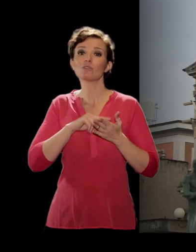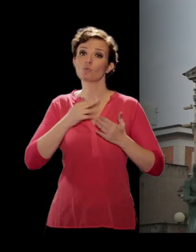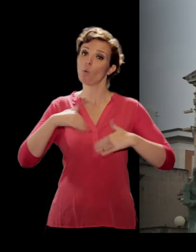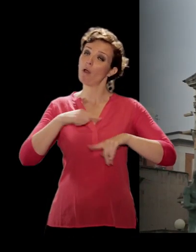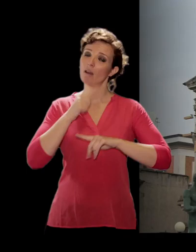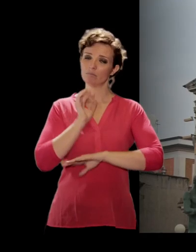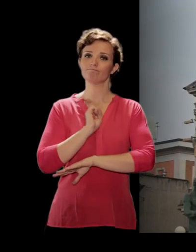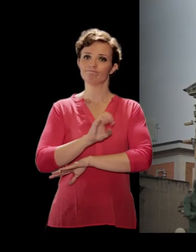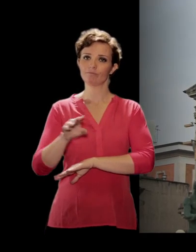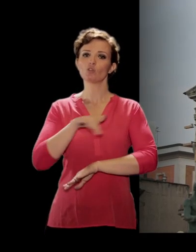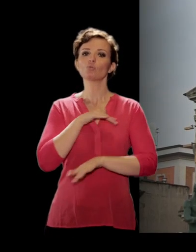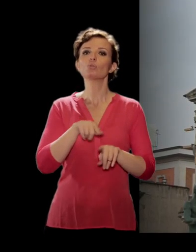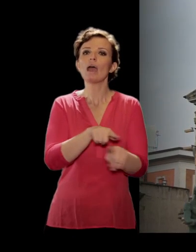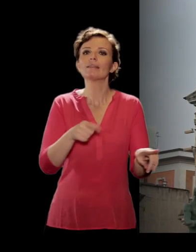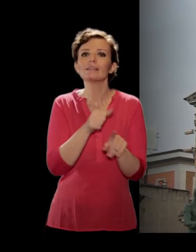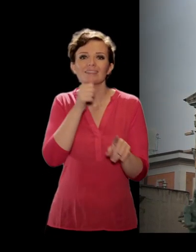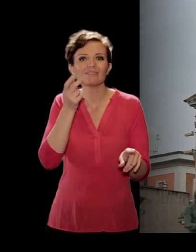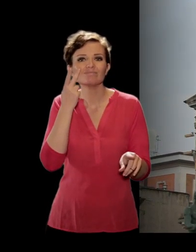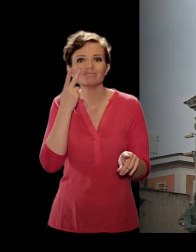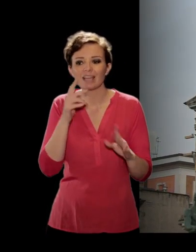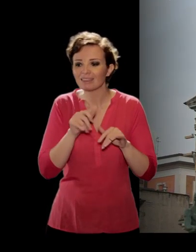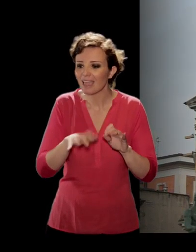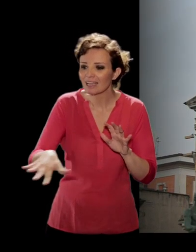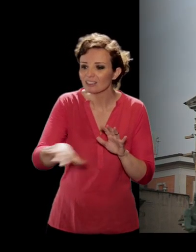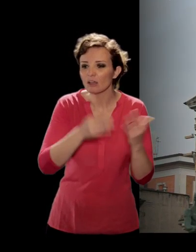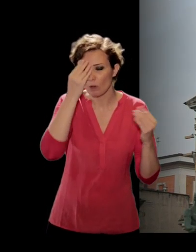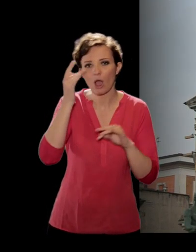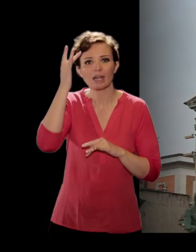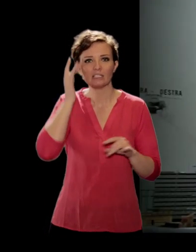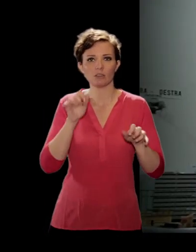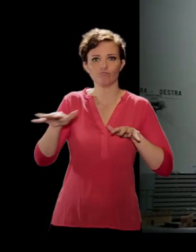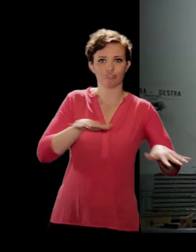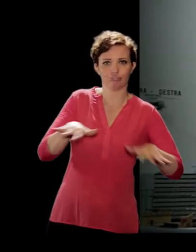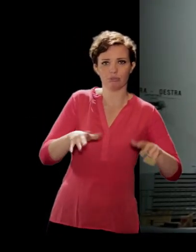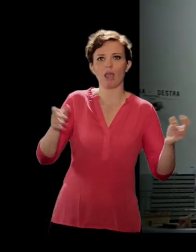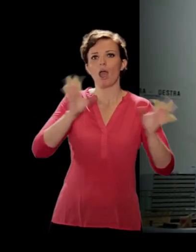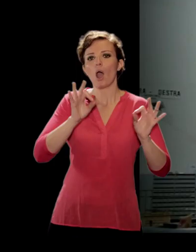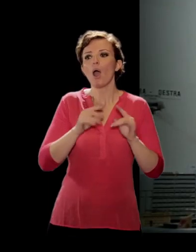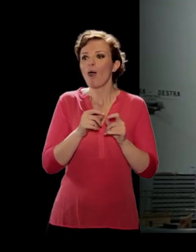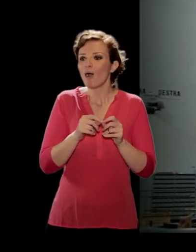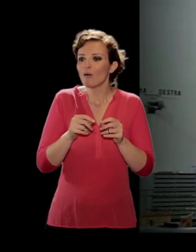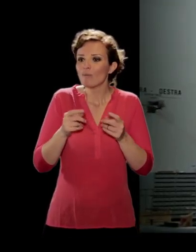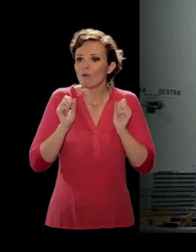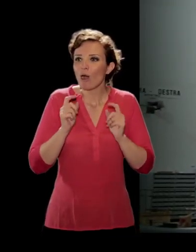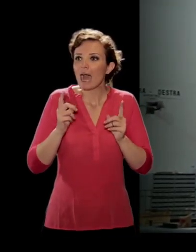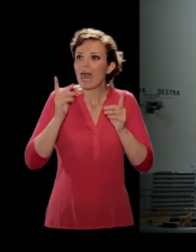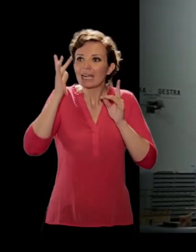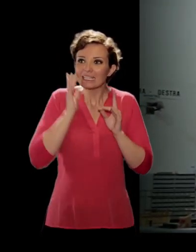come si valuta il rischio sismico di un certo territorio, qual è la pericolosità che possa verificarsi un evento,